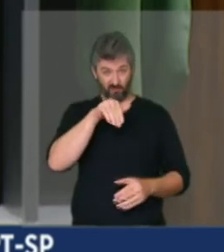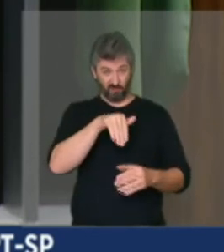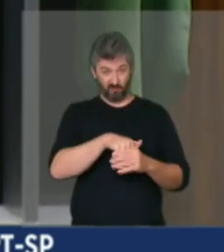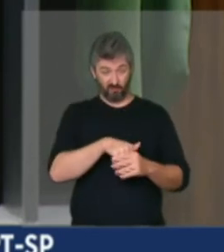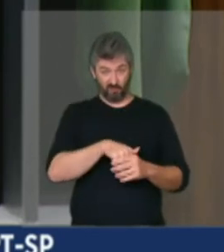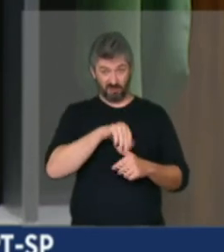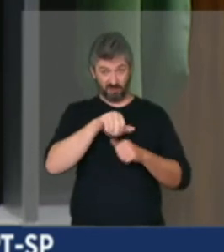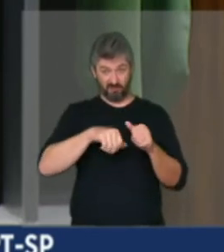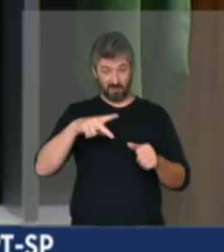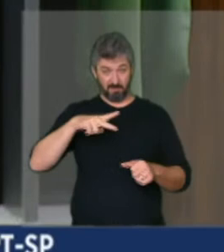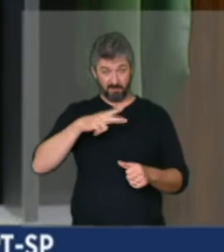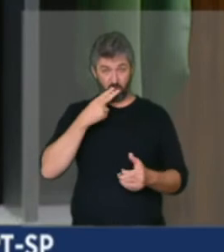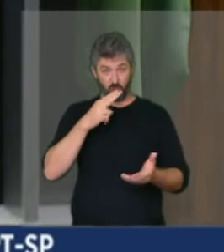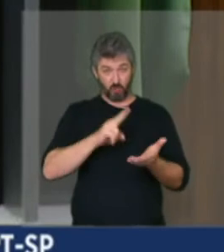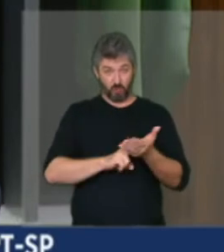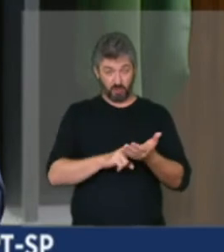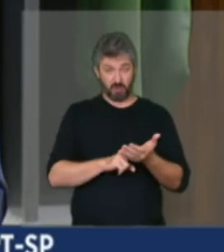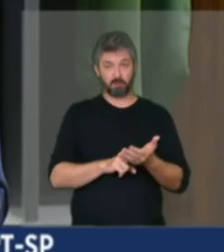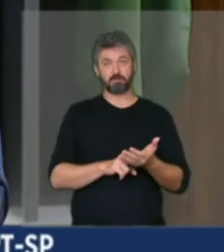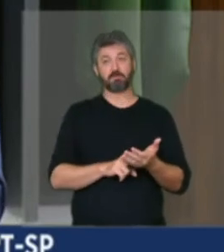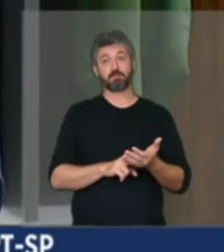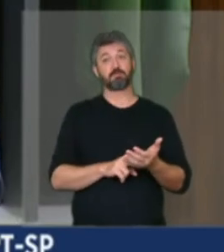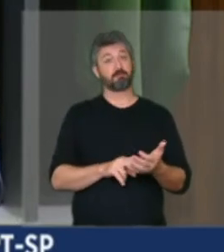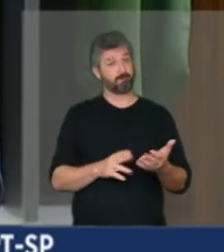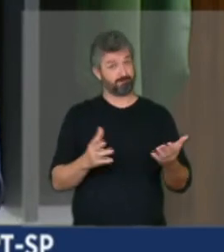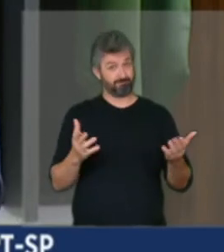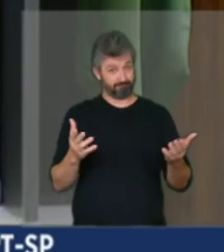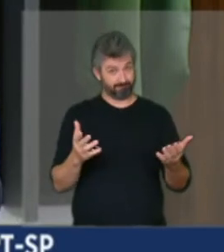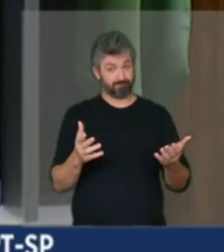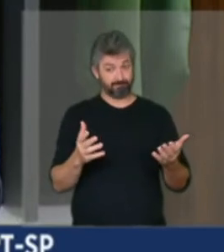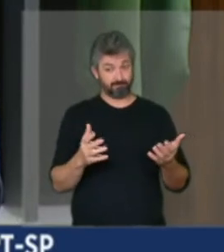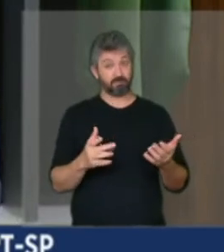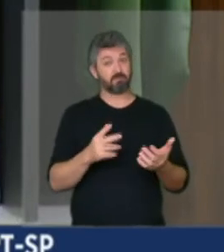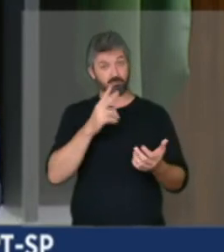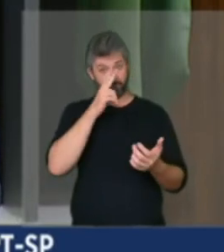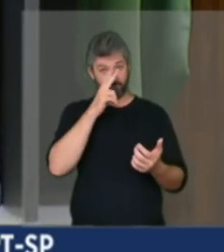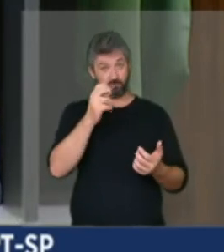PRIVATIZAÇÃO DOS CORREIOS TERÁUM FORTE ATAQUE DA SOCIEDADE BRASILEIRA. OS